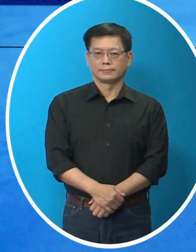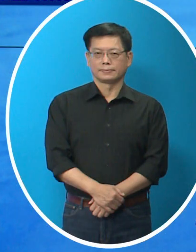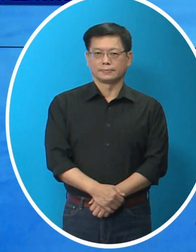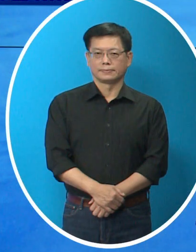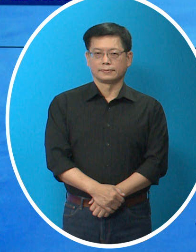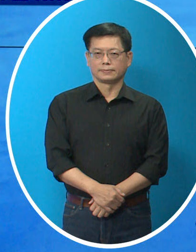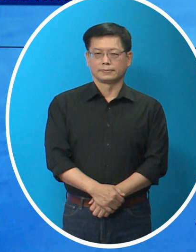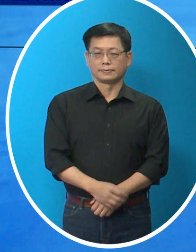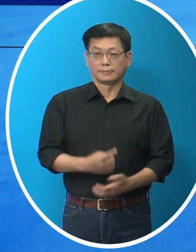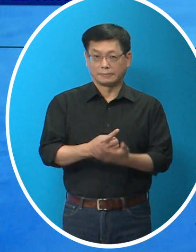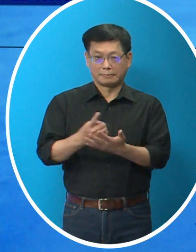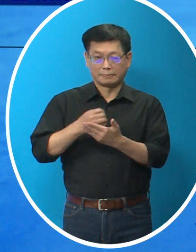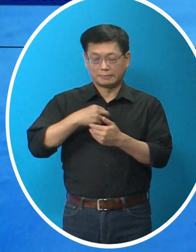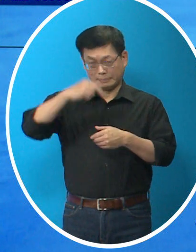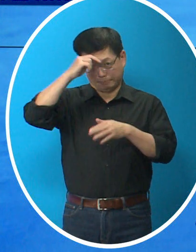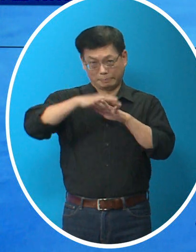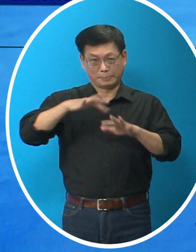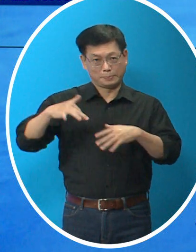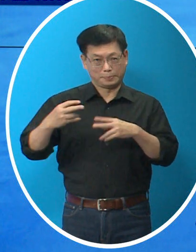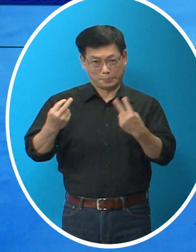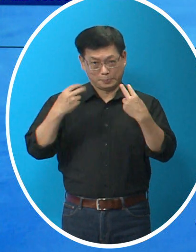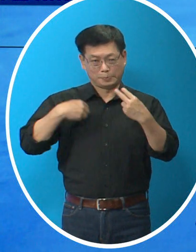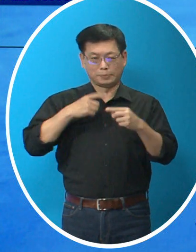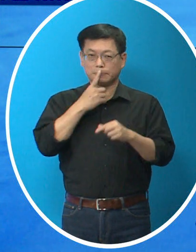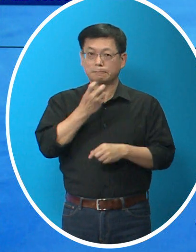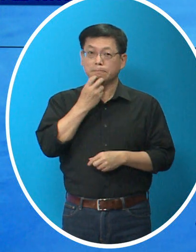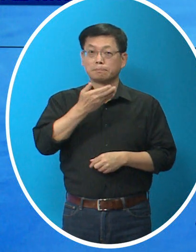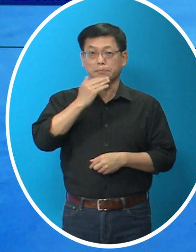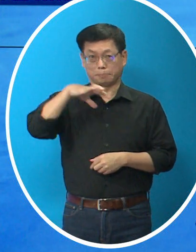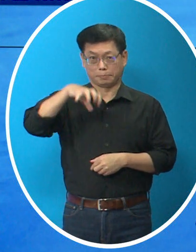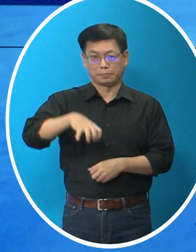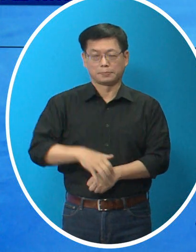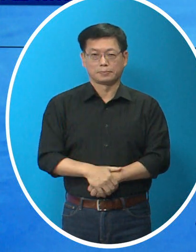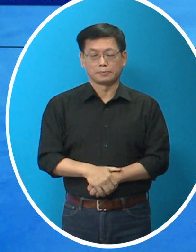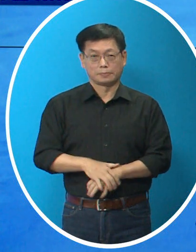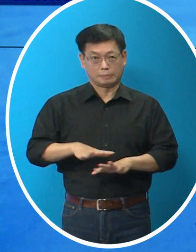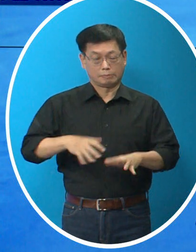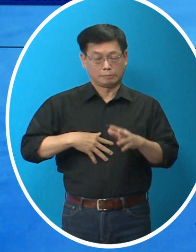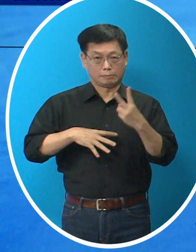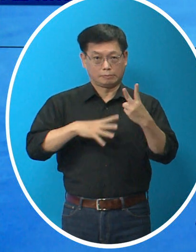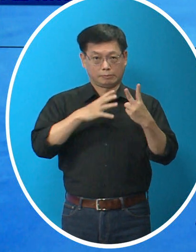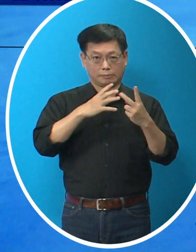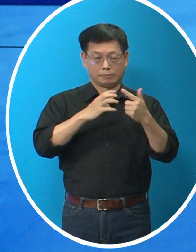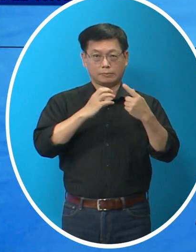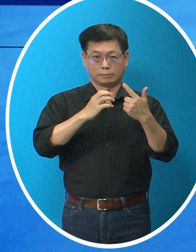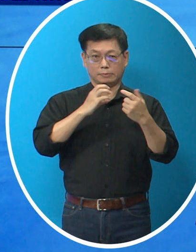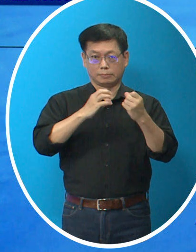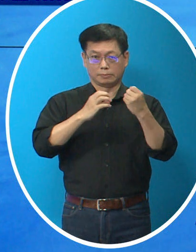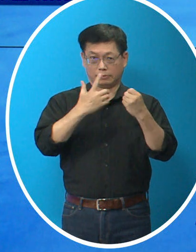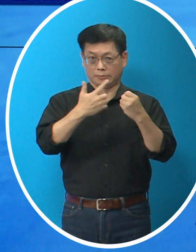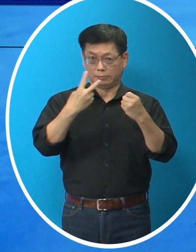各位朋友午安 歡迎大家來到中央氣象局 0622滯留鋒面豪雨事件